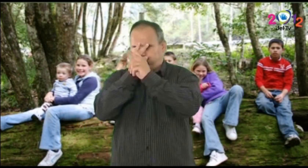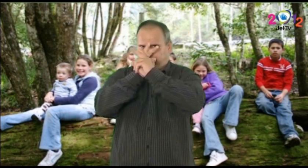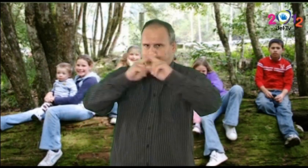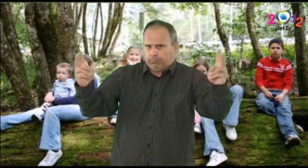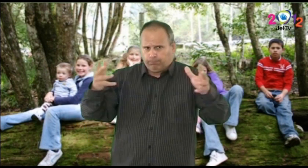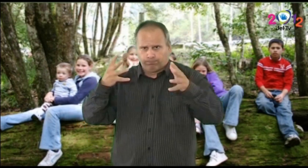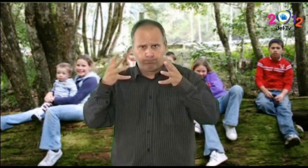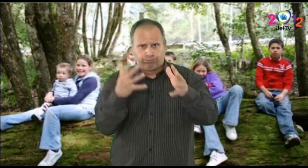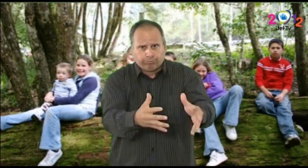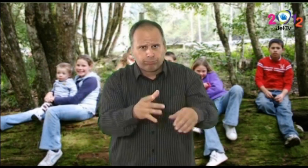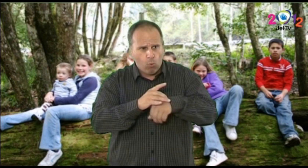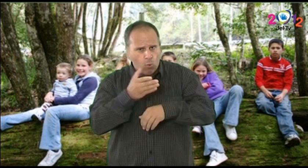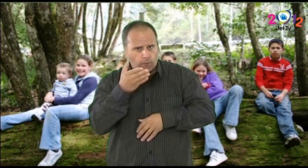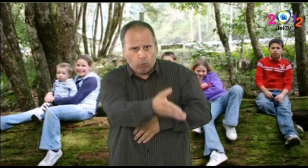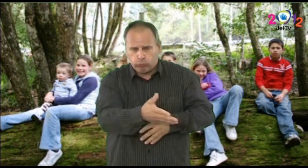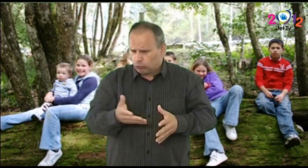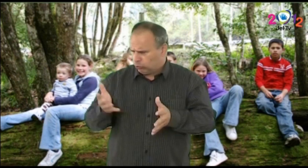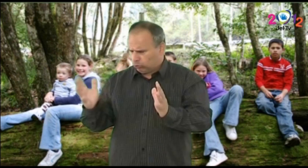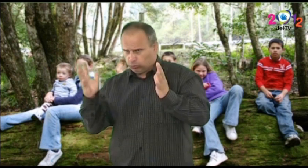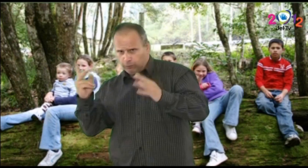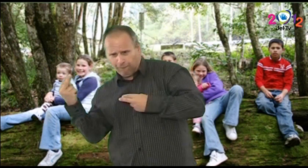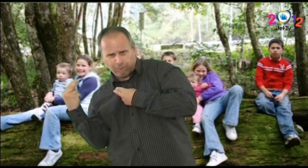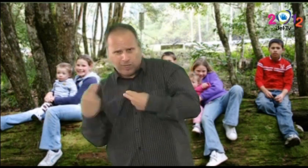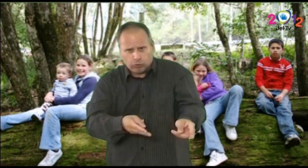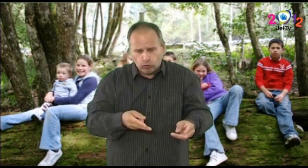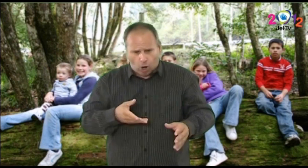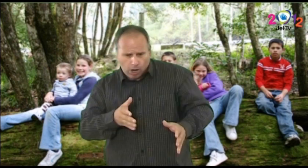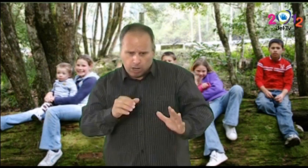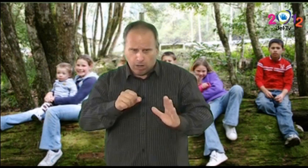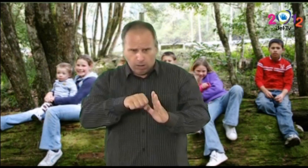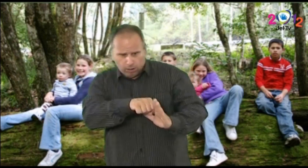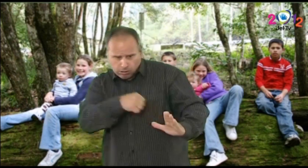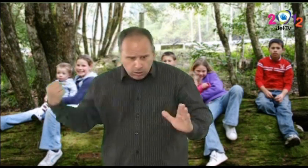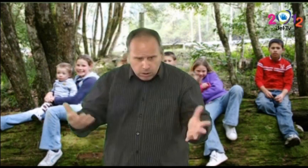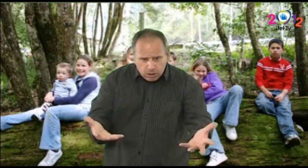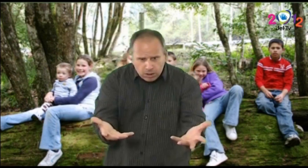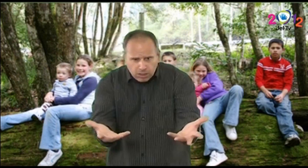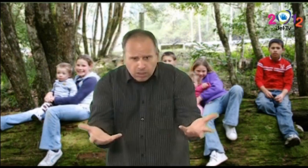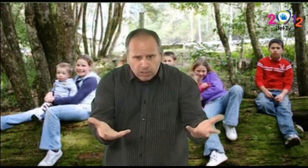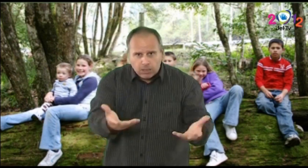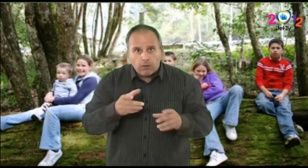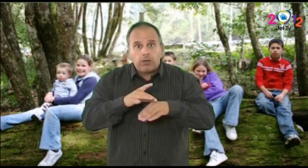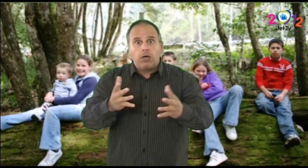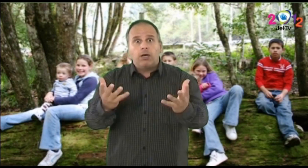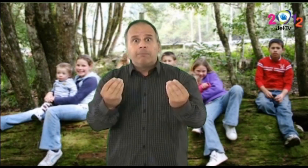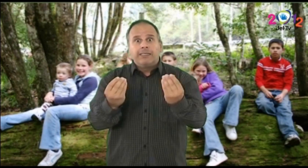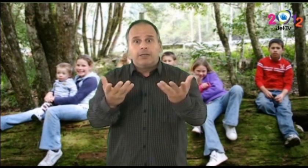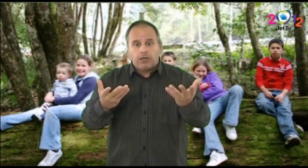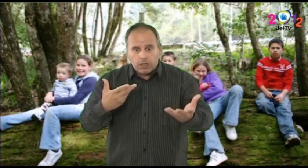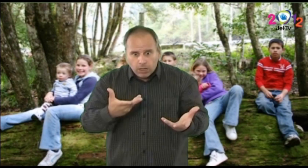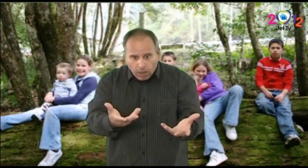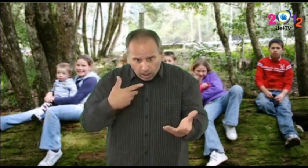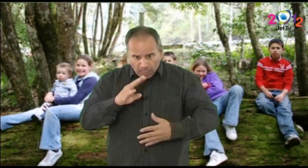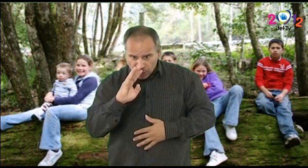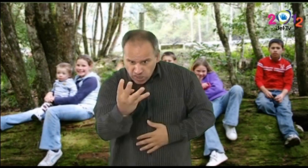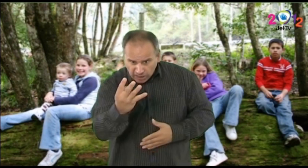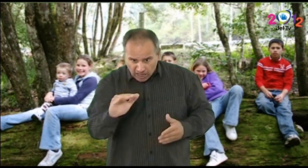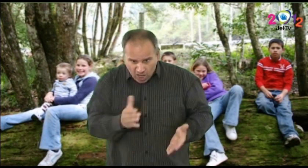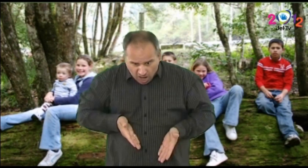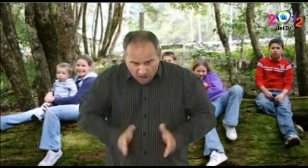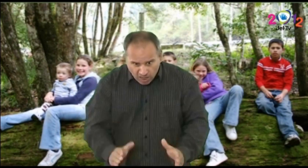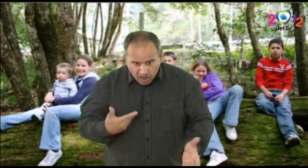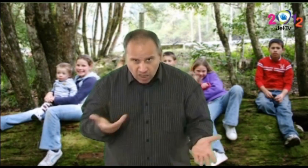Mérgesen rohan az orvoshoz. Orvos meglepetten kérdezi, mi a baj? - Megszületett a negyedik gyerekem!